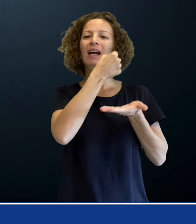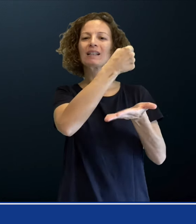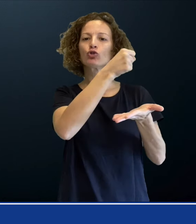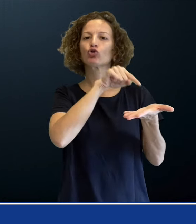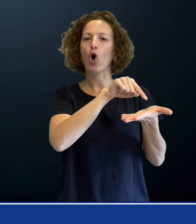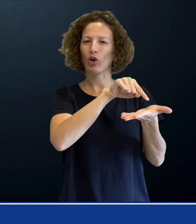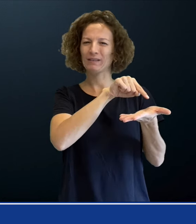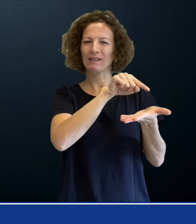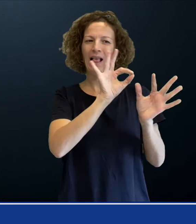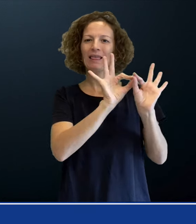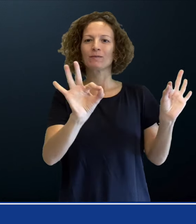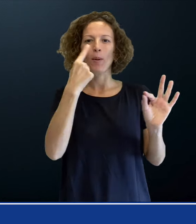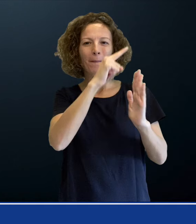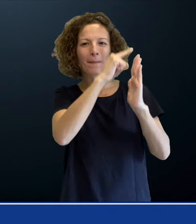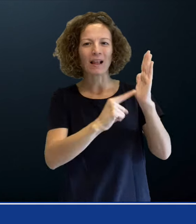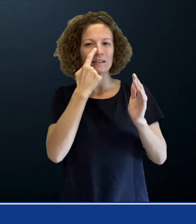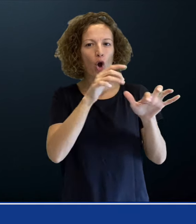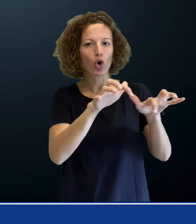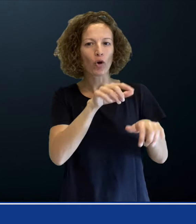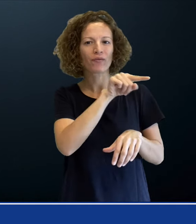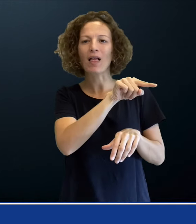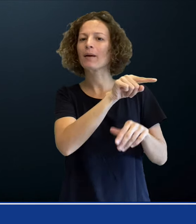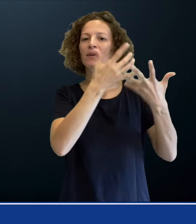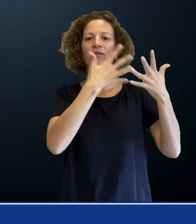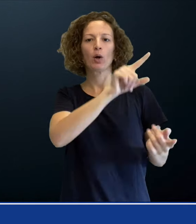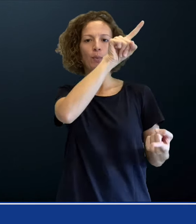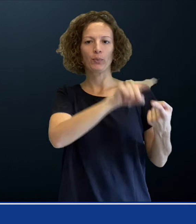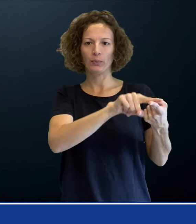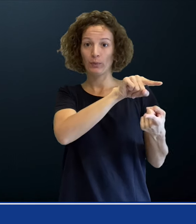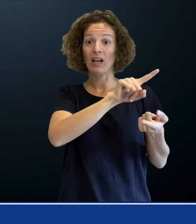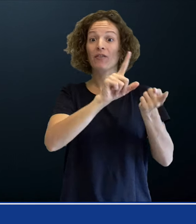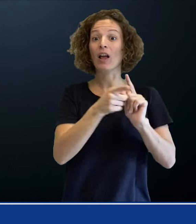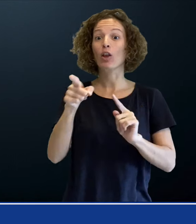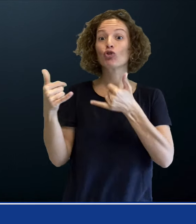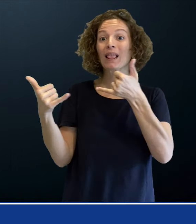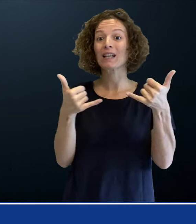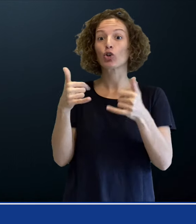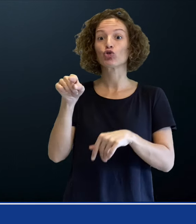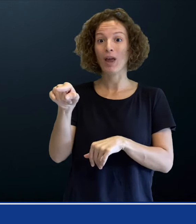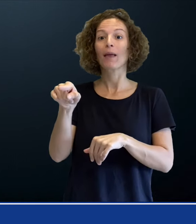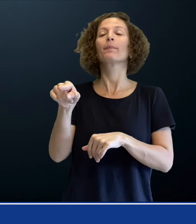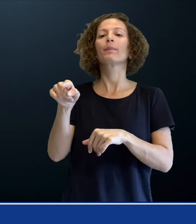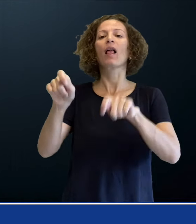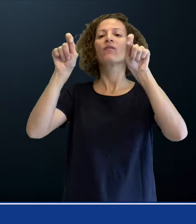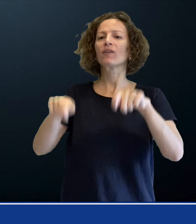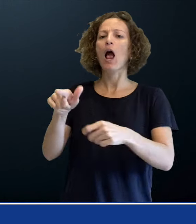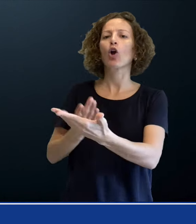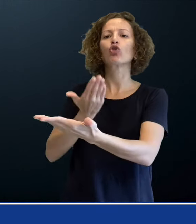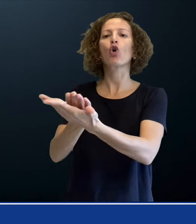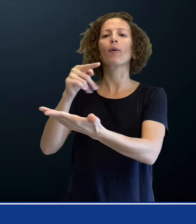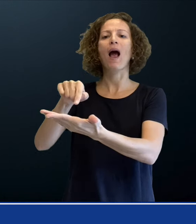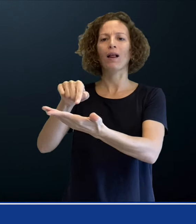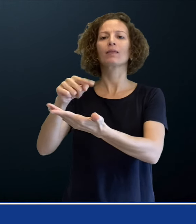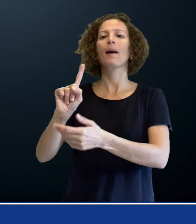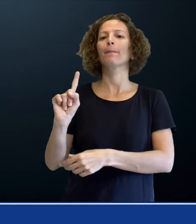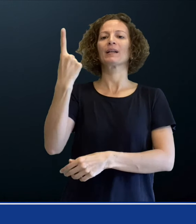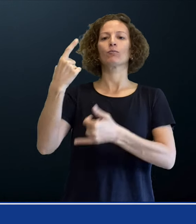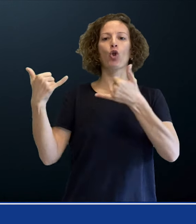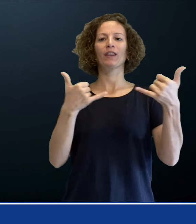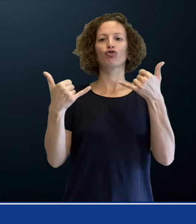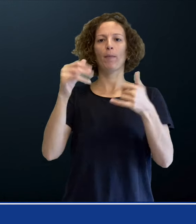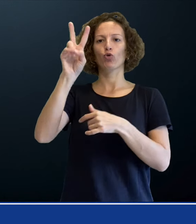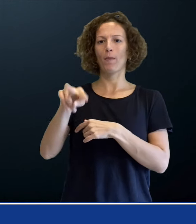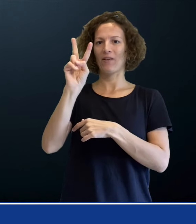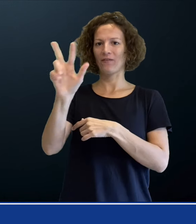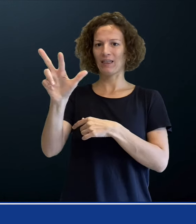Le risorse disponibili per il mese di novembre sono già esaurite; per il mese di dicembre la domanda va presentata a partire dalle ore 8:00 del 1° dicembre 2023.